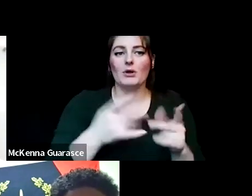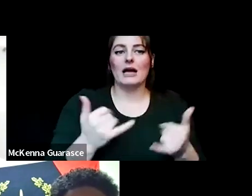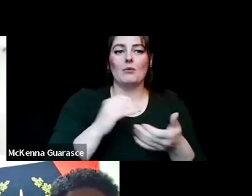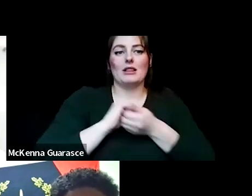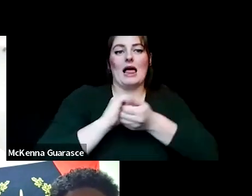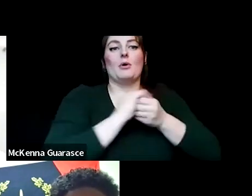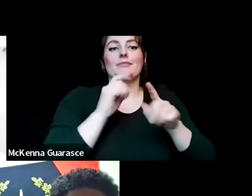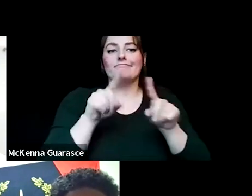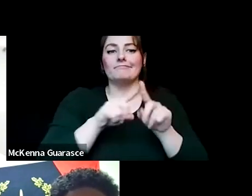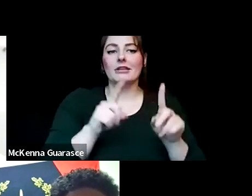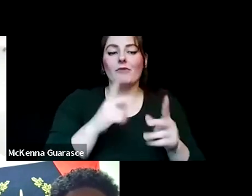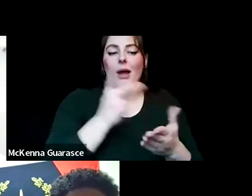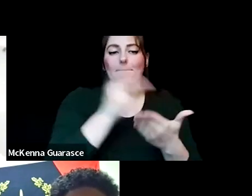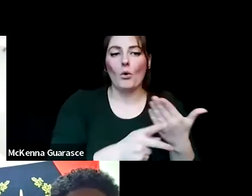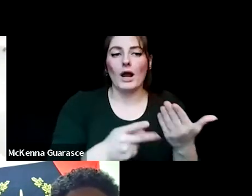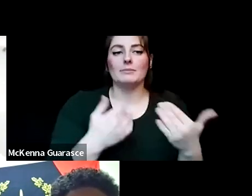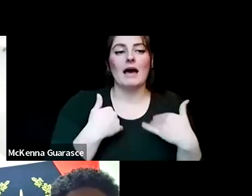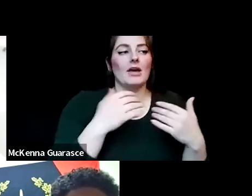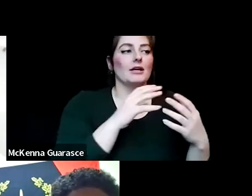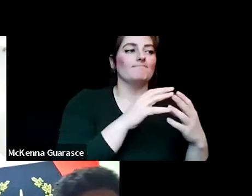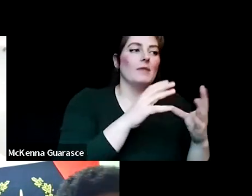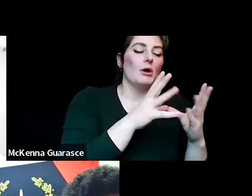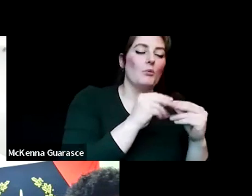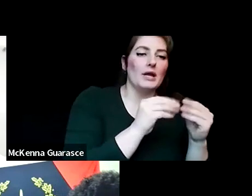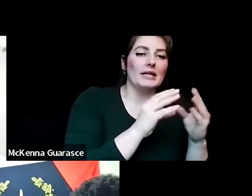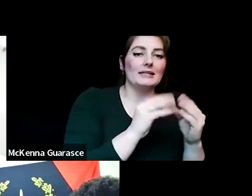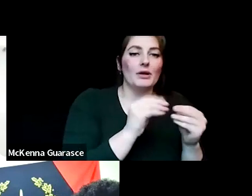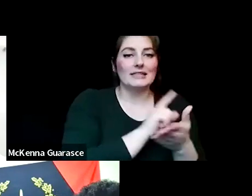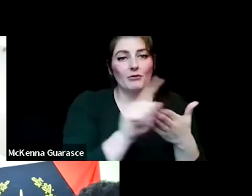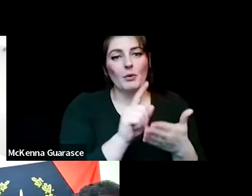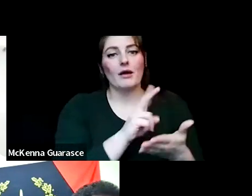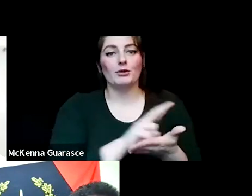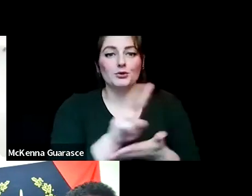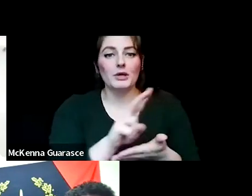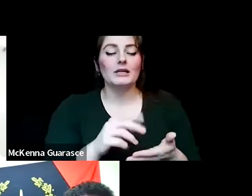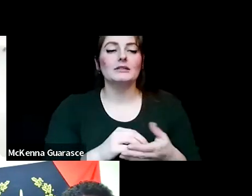y nos reuníamos o teníamos puntos de contacto semanales o quincenales o hacíamos trabajo de campo juntos, esto o aquello.